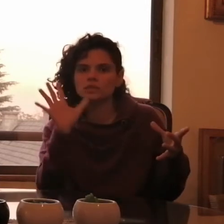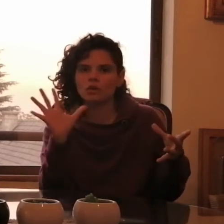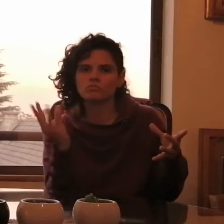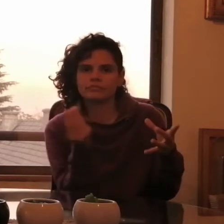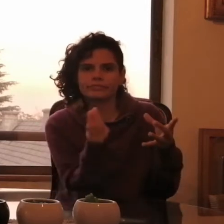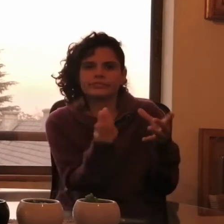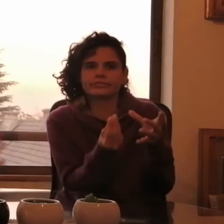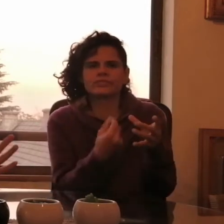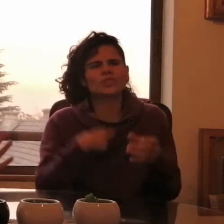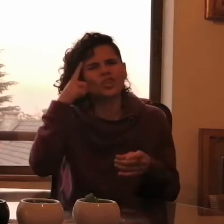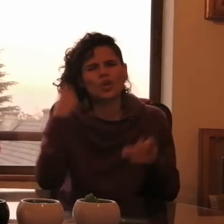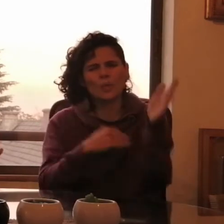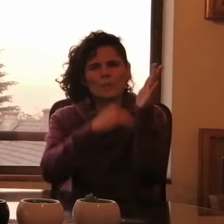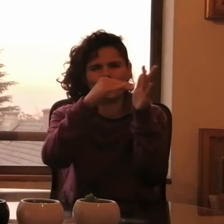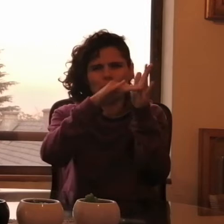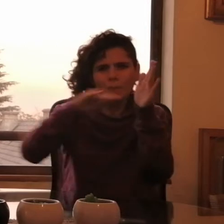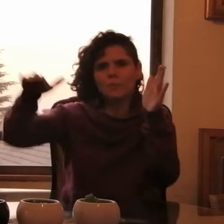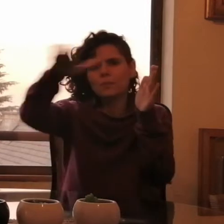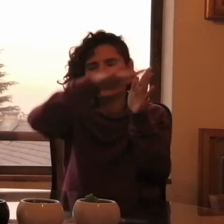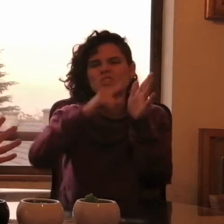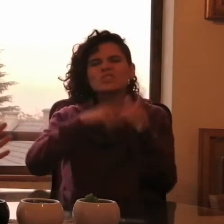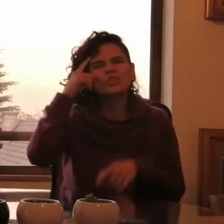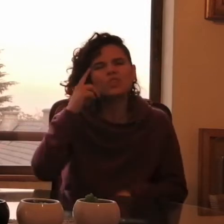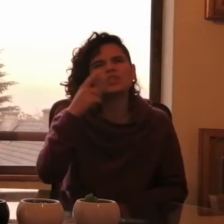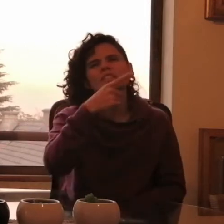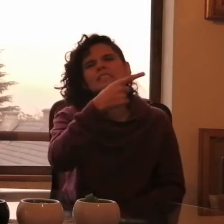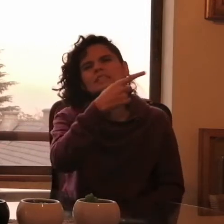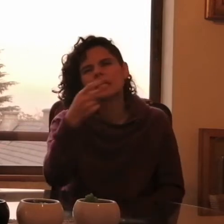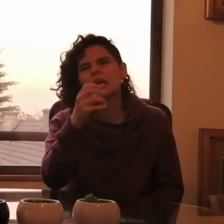mi piso que de nada había unos 100 ó 80 ponte tu hombres